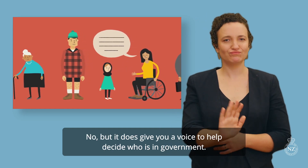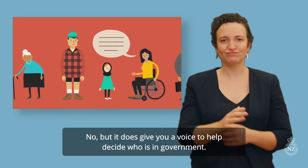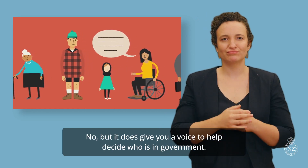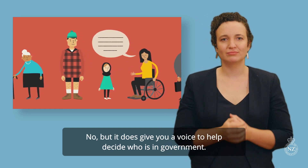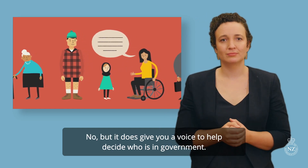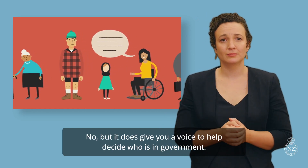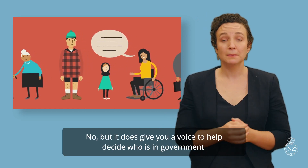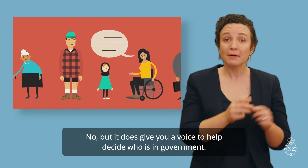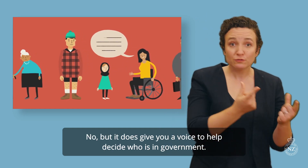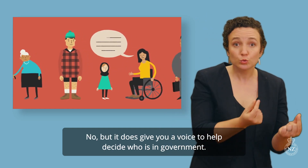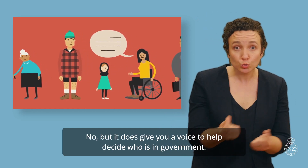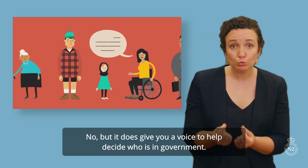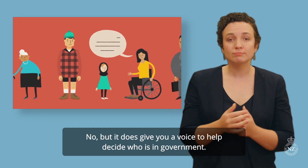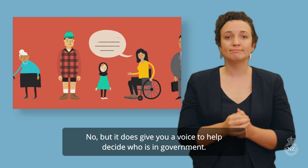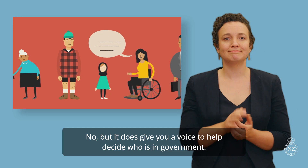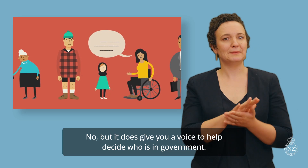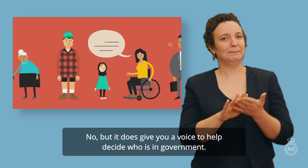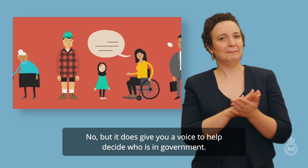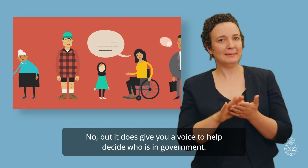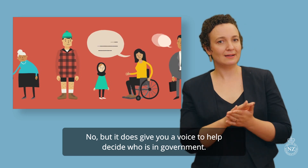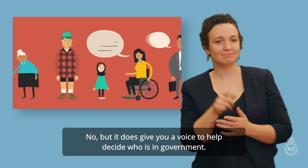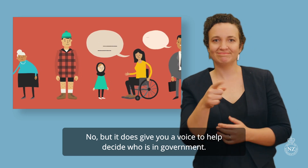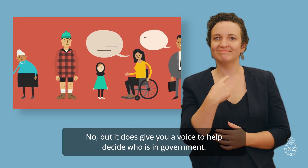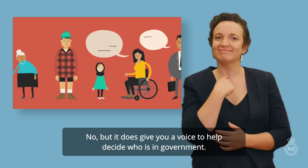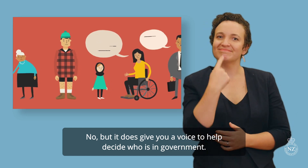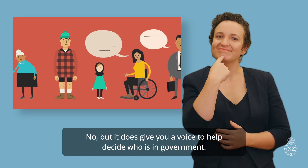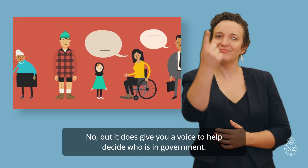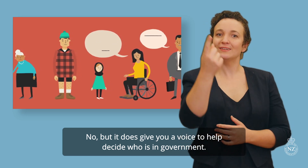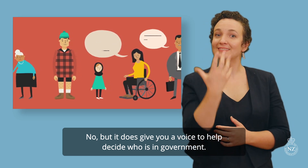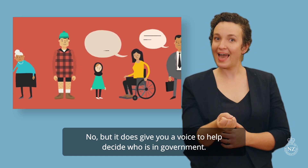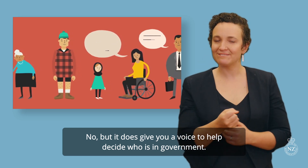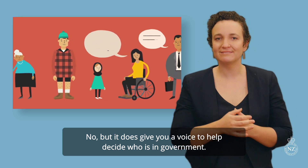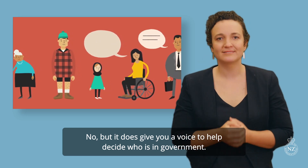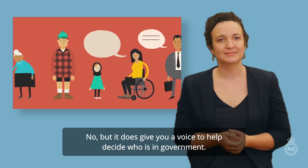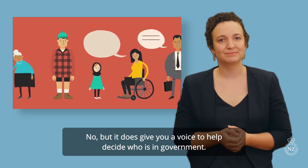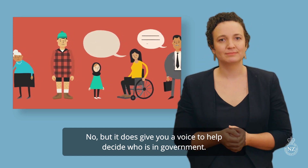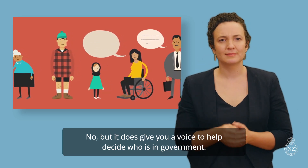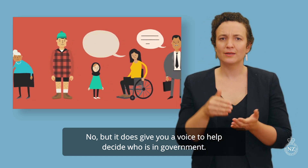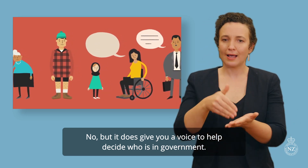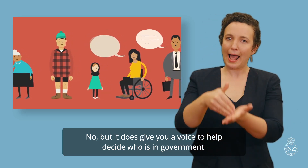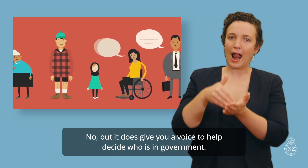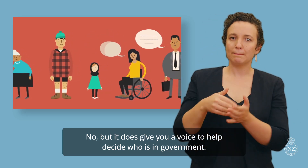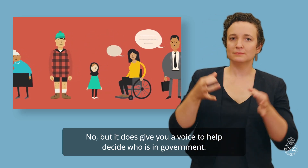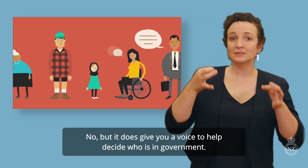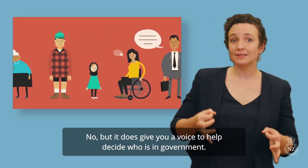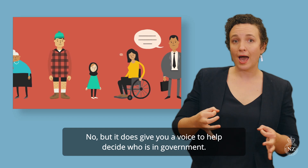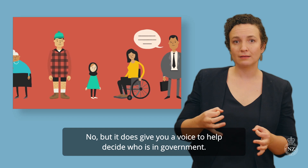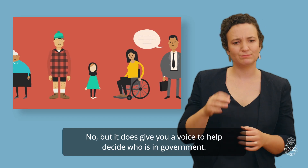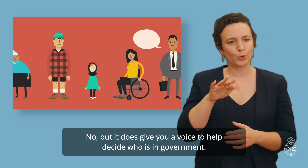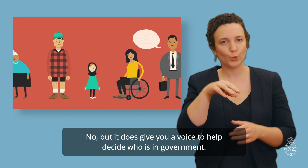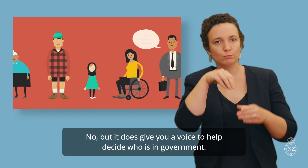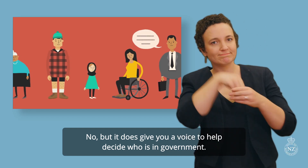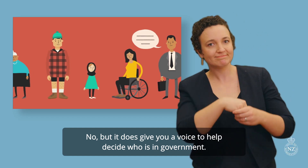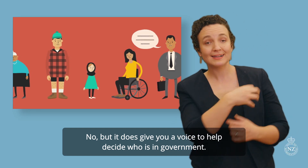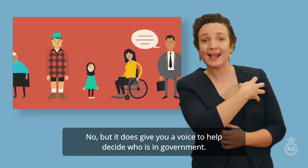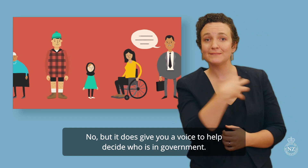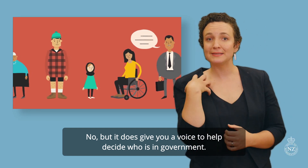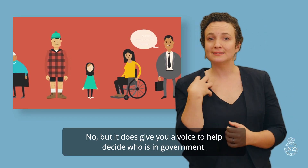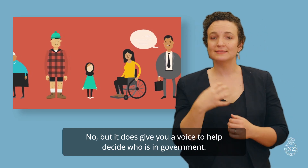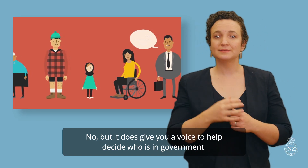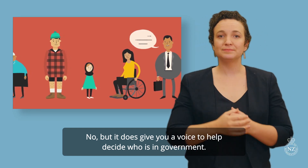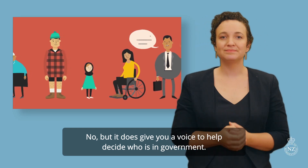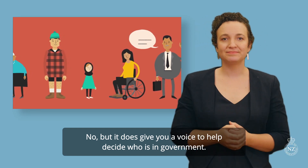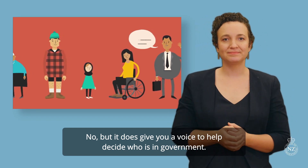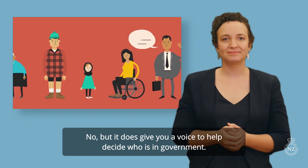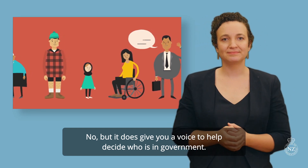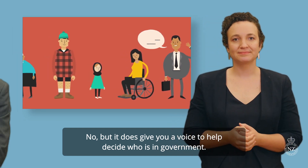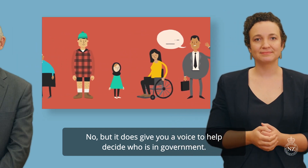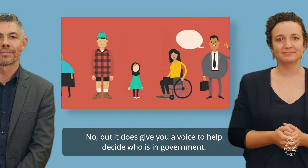Kao, engari mā te pōti koe e whai reo ai ki te whakataunga ko wai hei kāwanatanga.